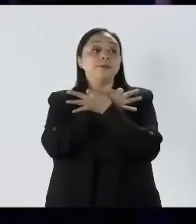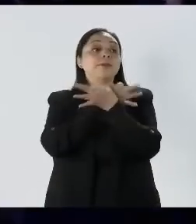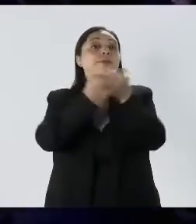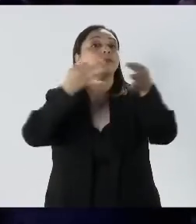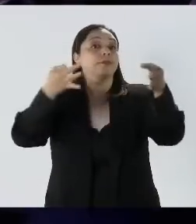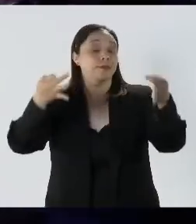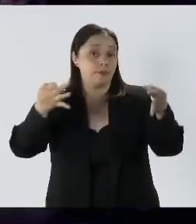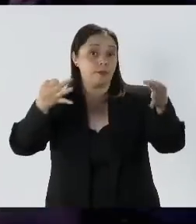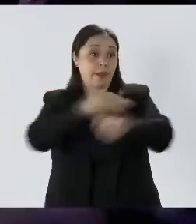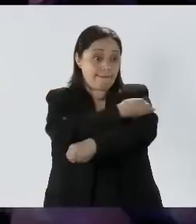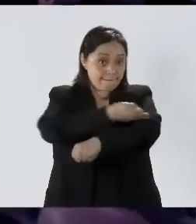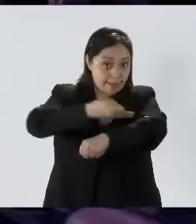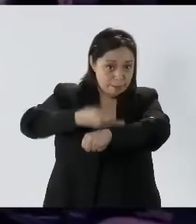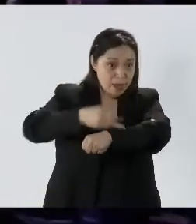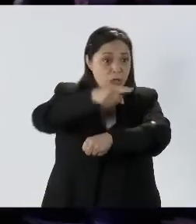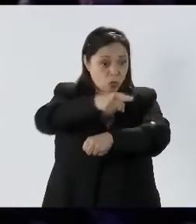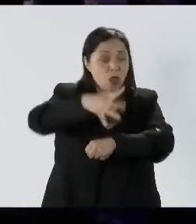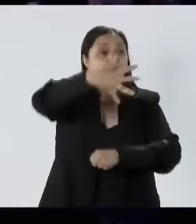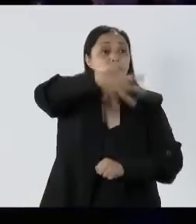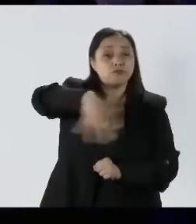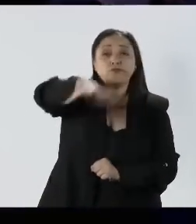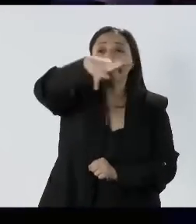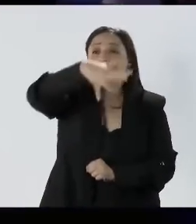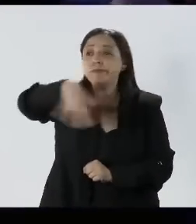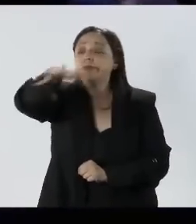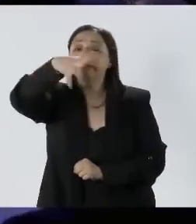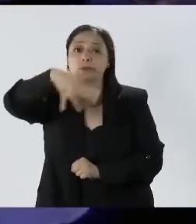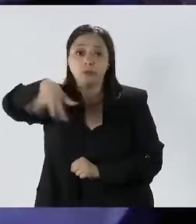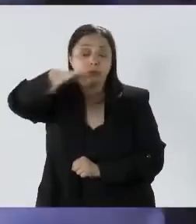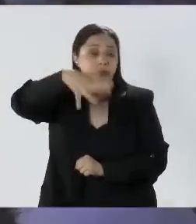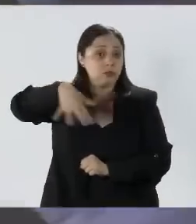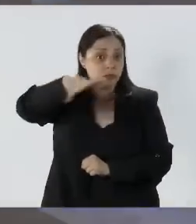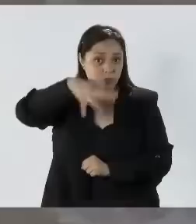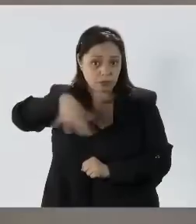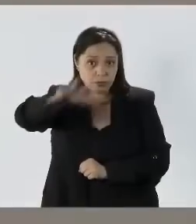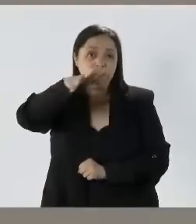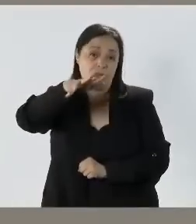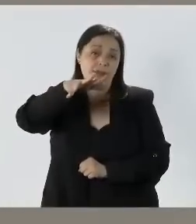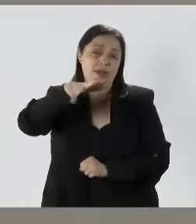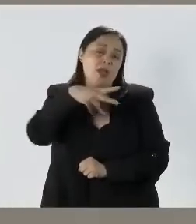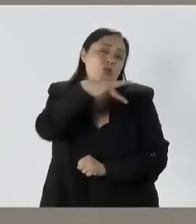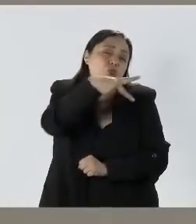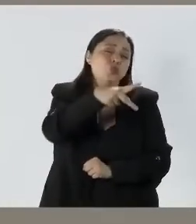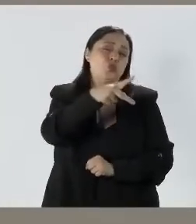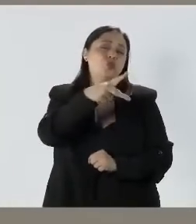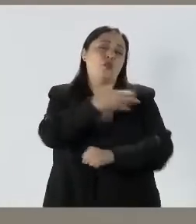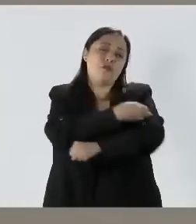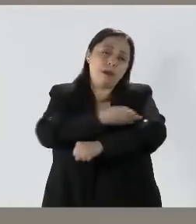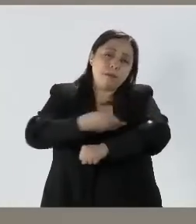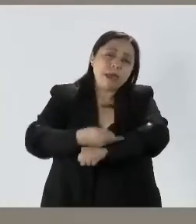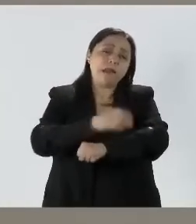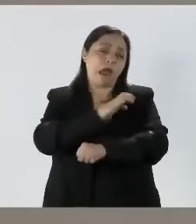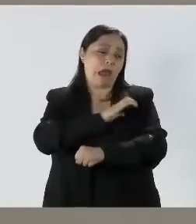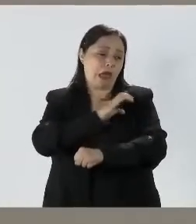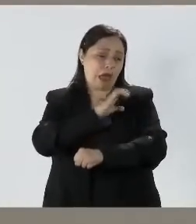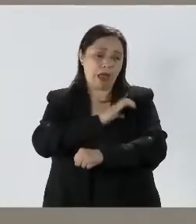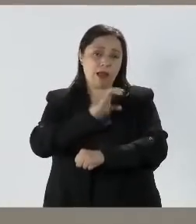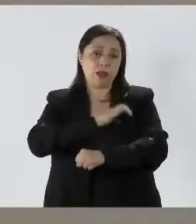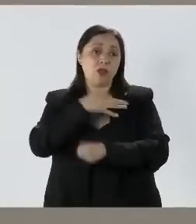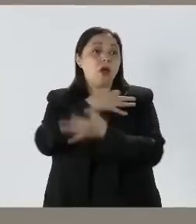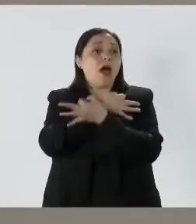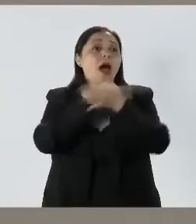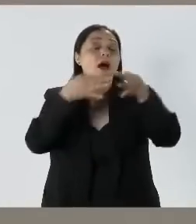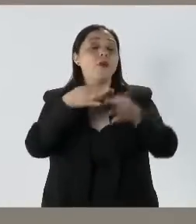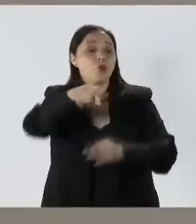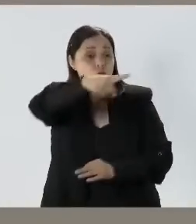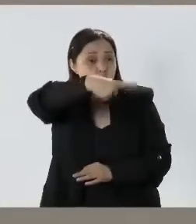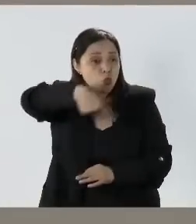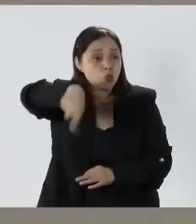buscadoras que buscan a sus seres queridos que no están solos que no están solas los